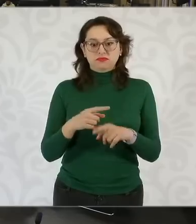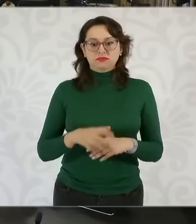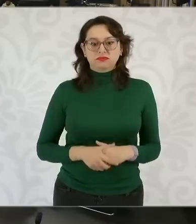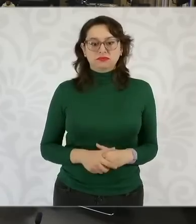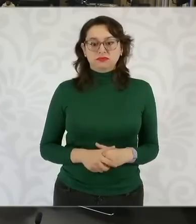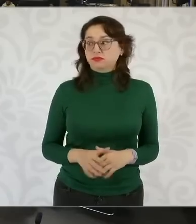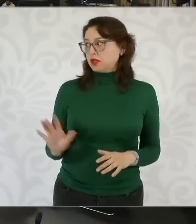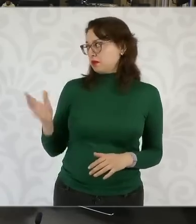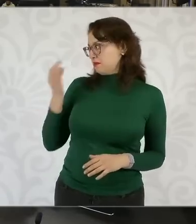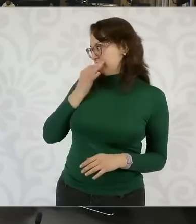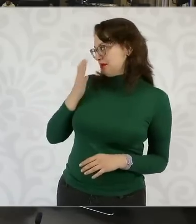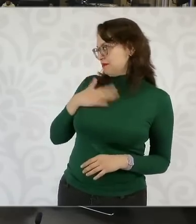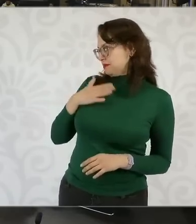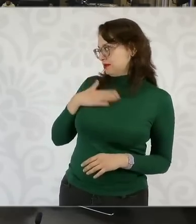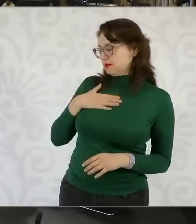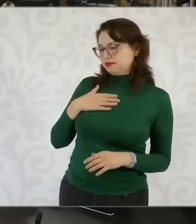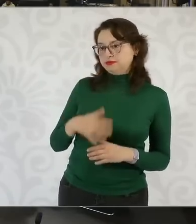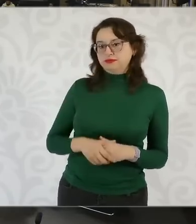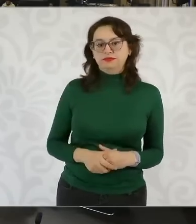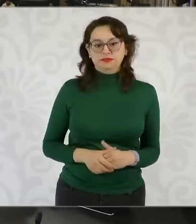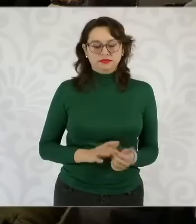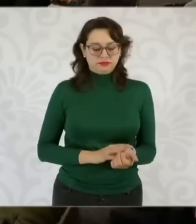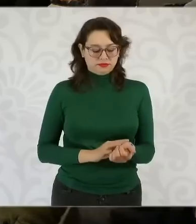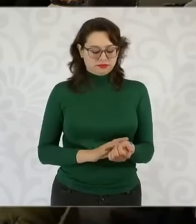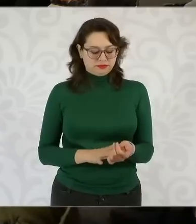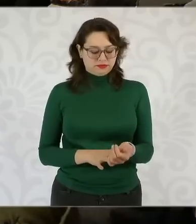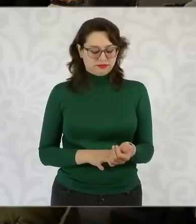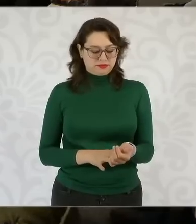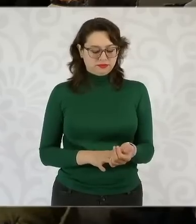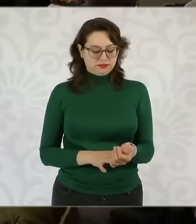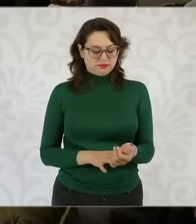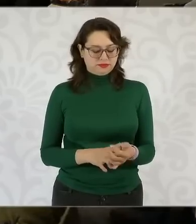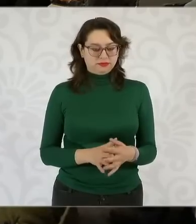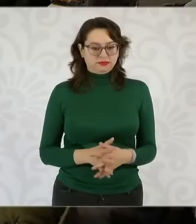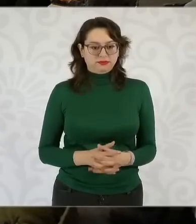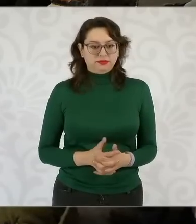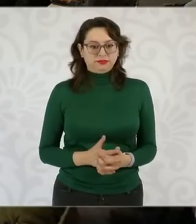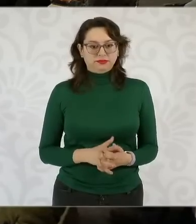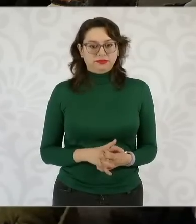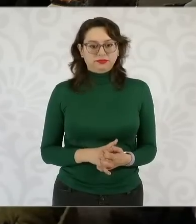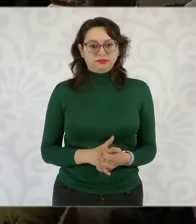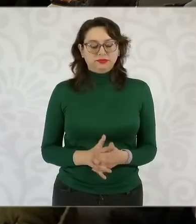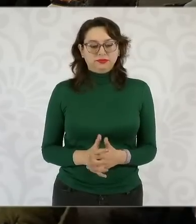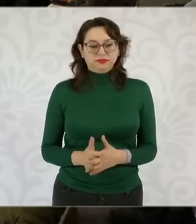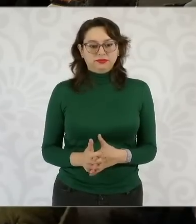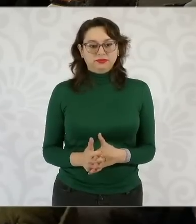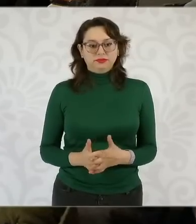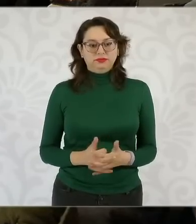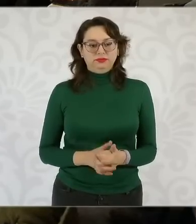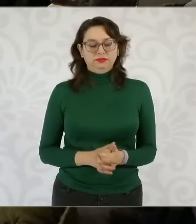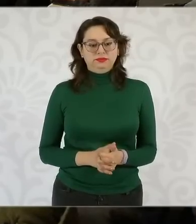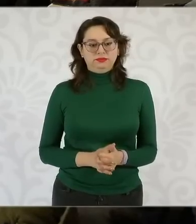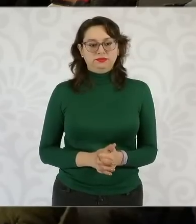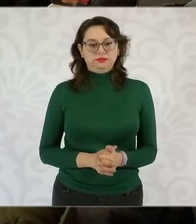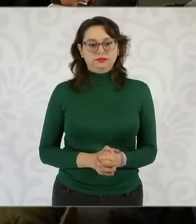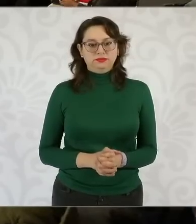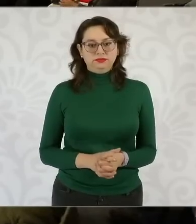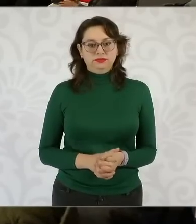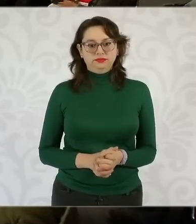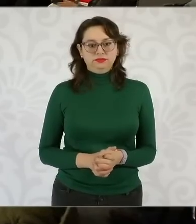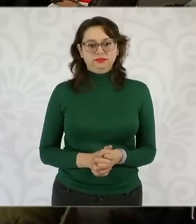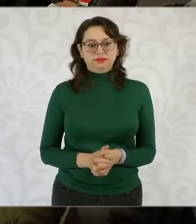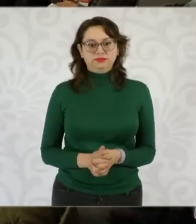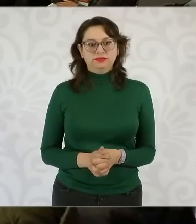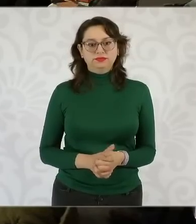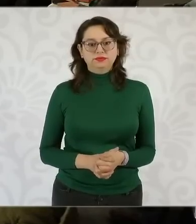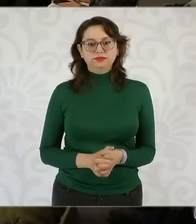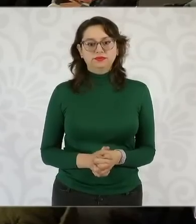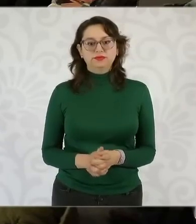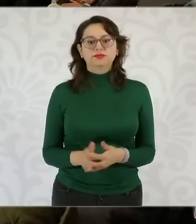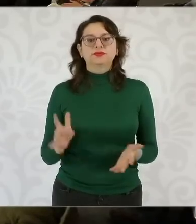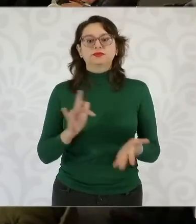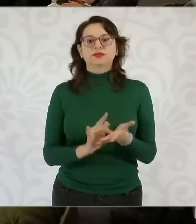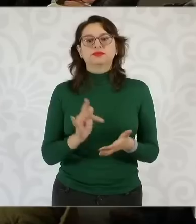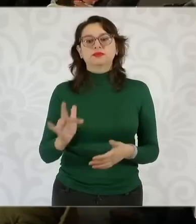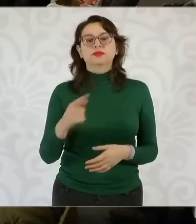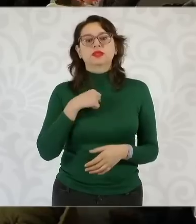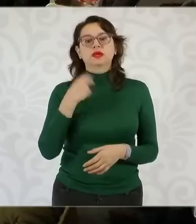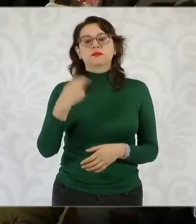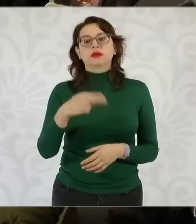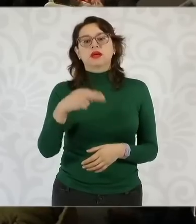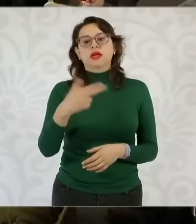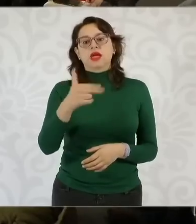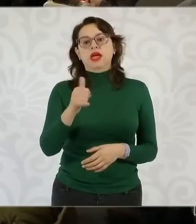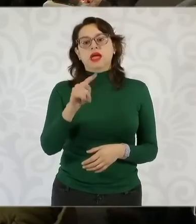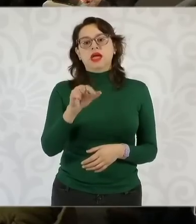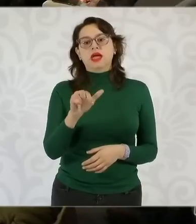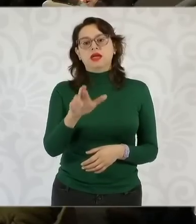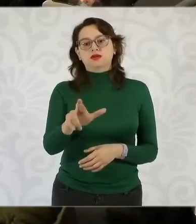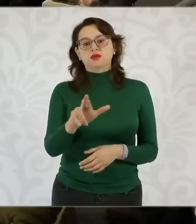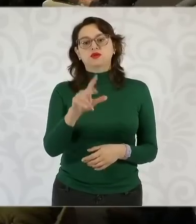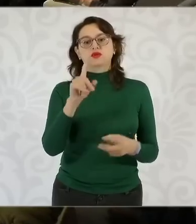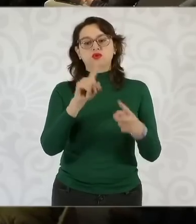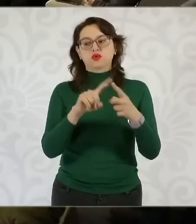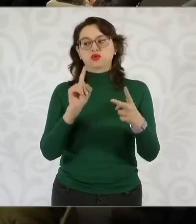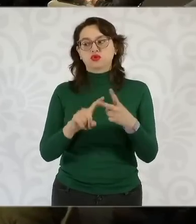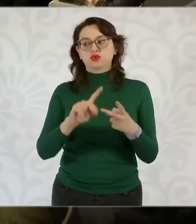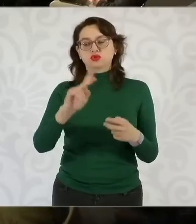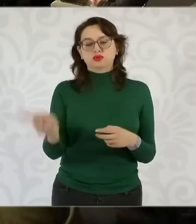señor y gracias hctor de puntos suspensivos este dos preguntas una para usted presidenta